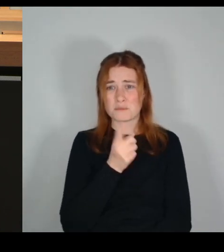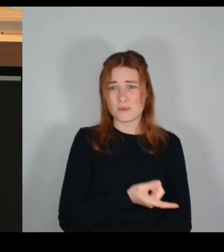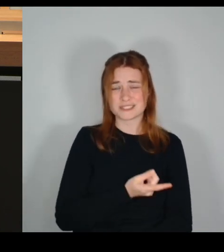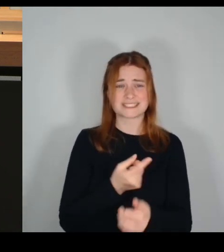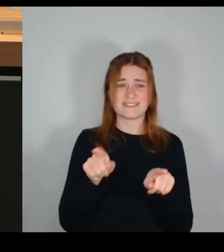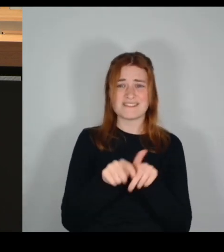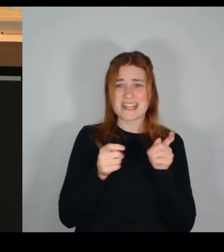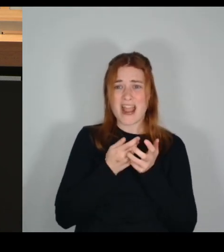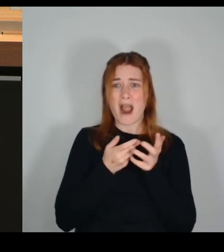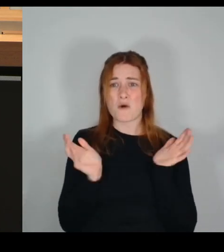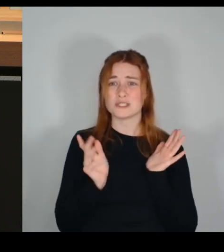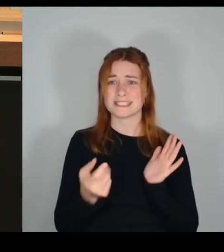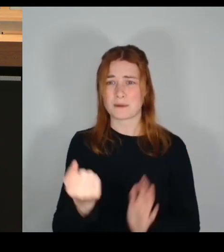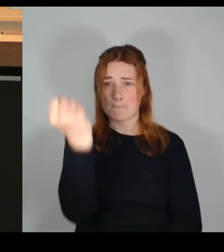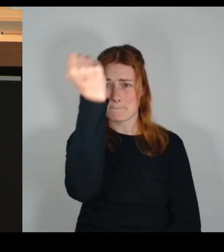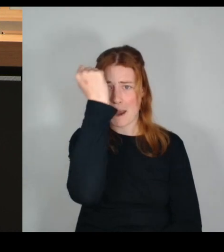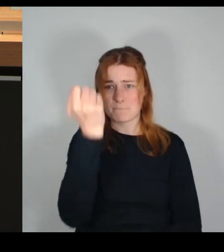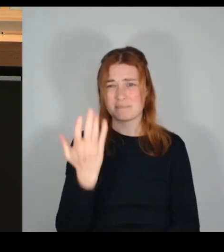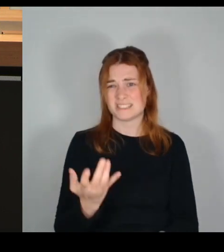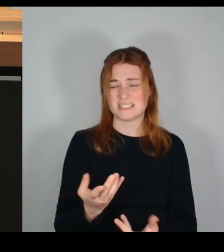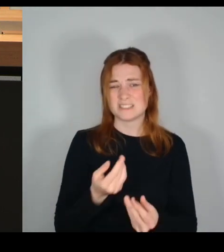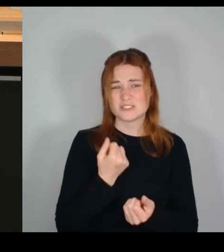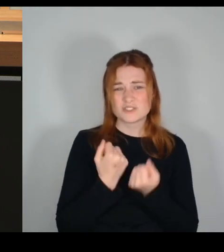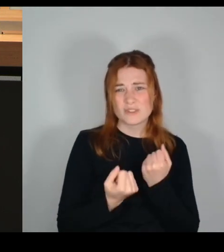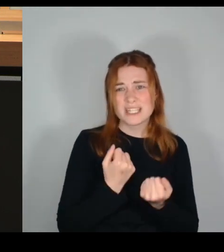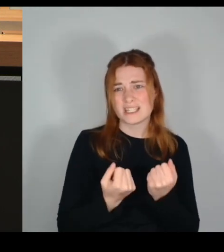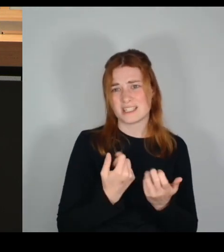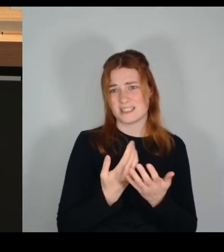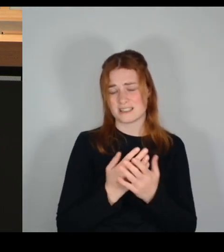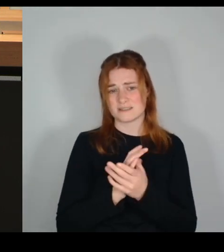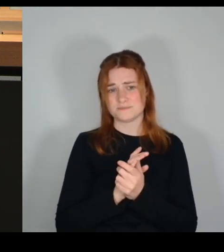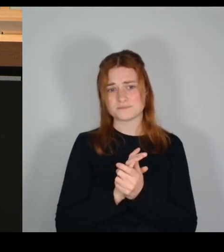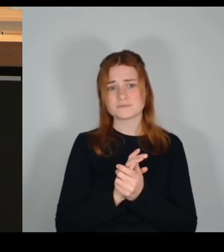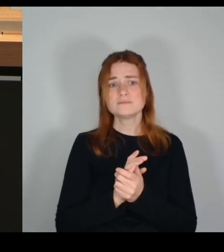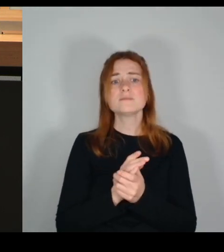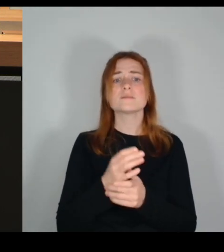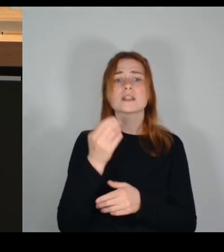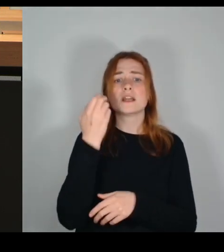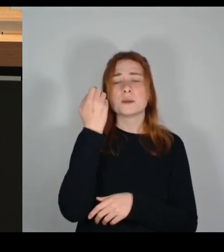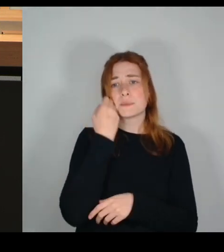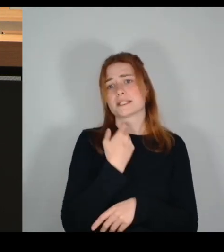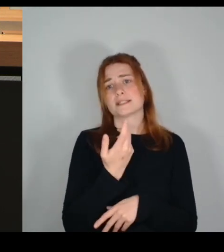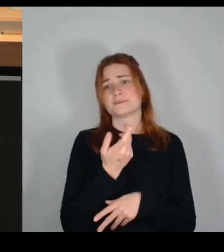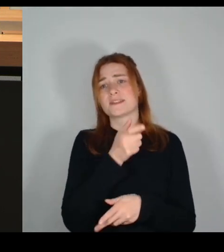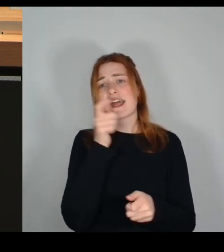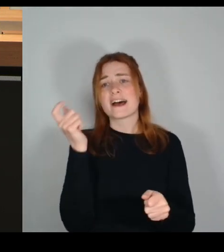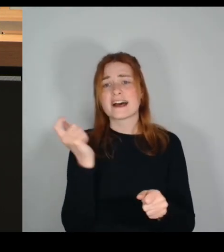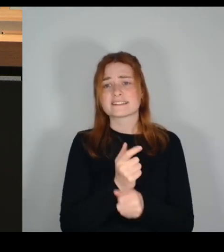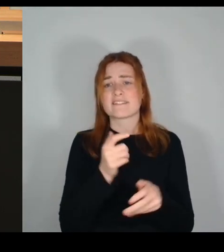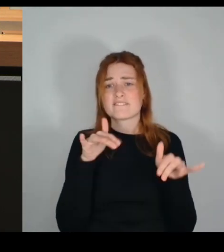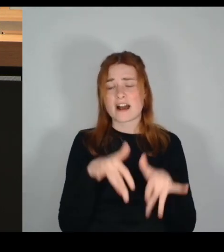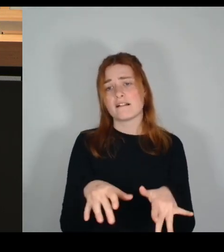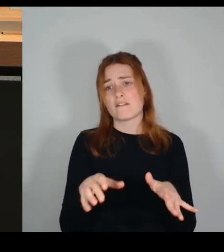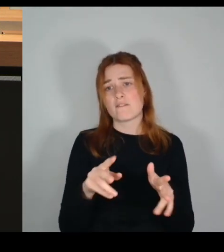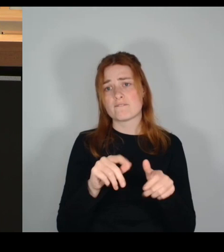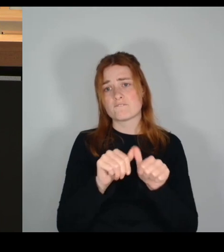zum Schluss sagen Der Härtefall fonds gegen Energieschulden ist so ein Instrument, das erfolgreich ist, weil Menschen, die Energieschulden